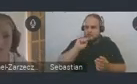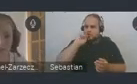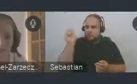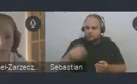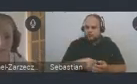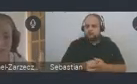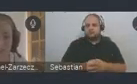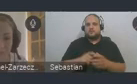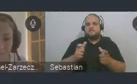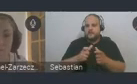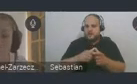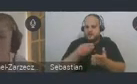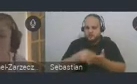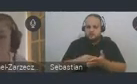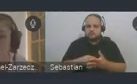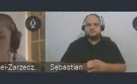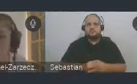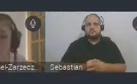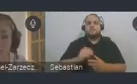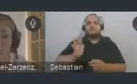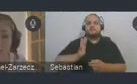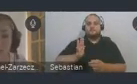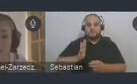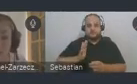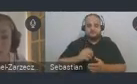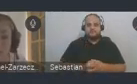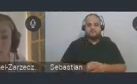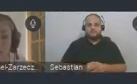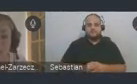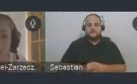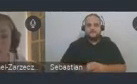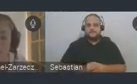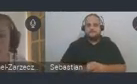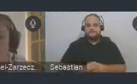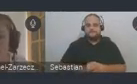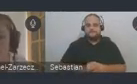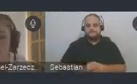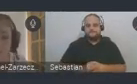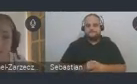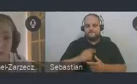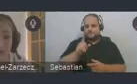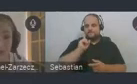zakupy, podróże, kupowanie biletów. Bezpieczeństwo, czyli to, co często właśnie wpływa